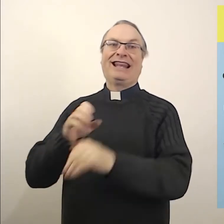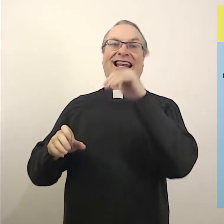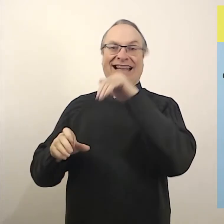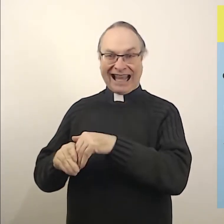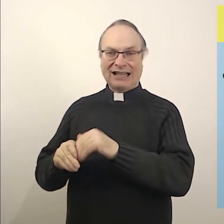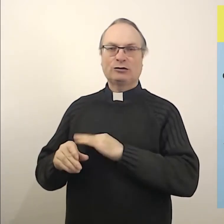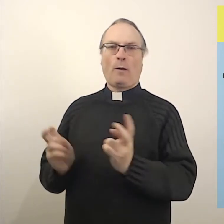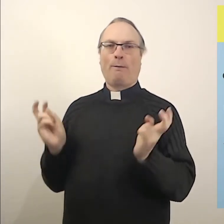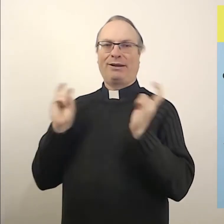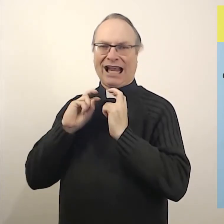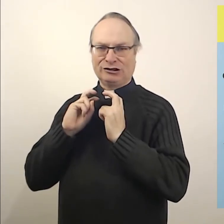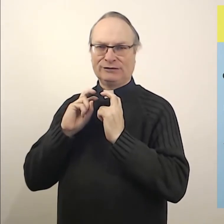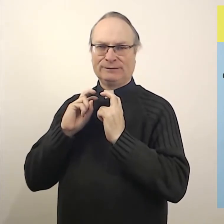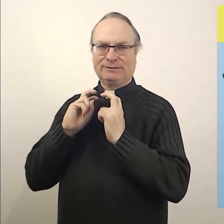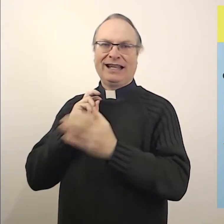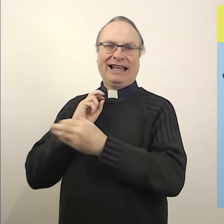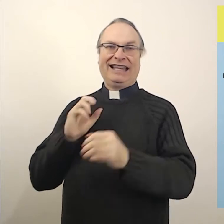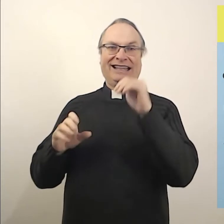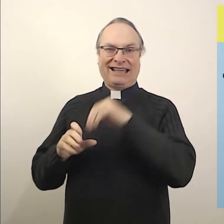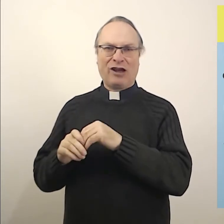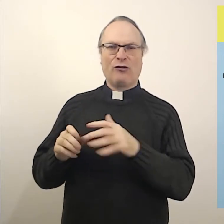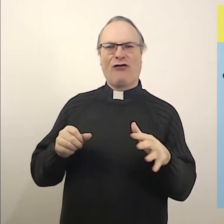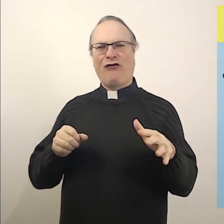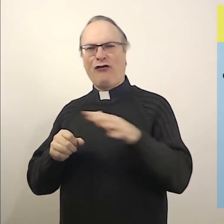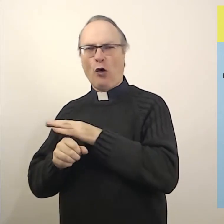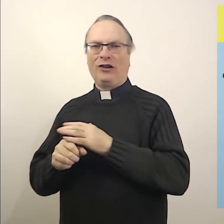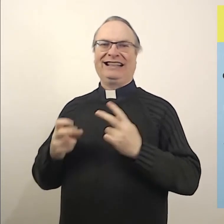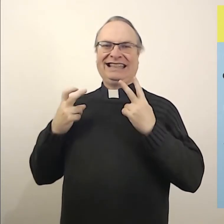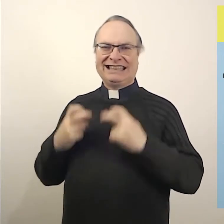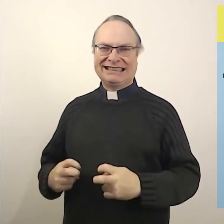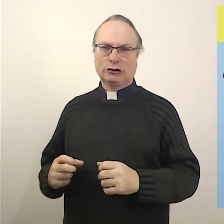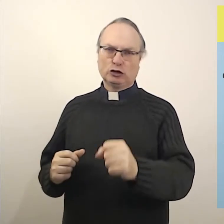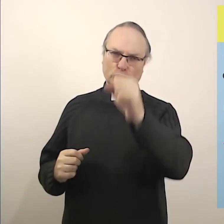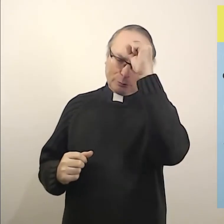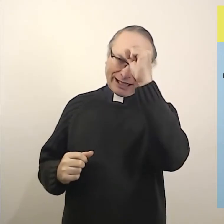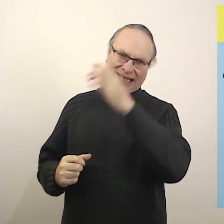dans un piège et dans une foule de désirs stupides